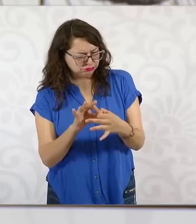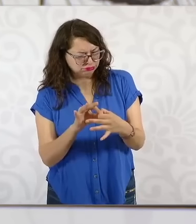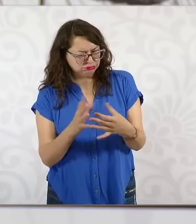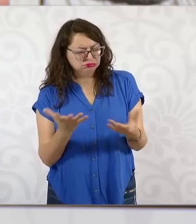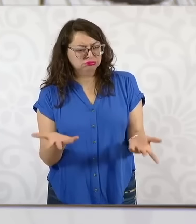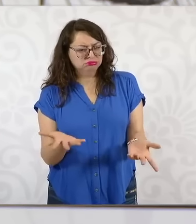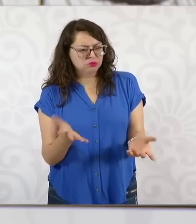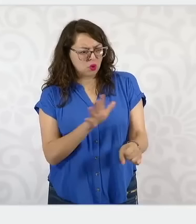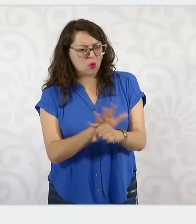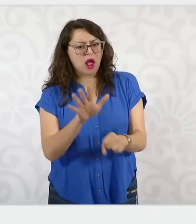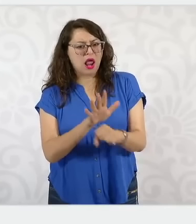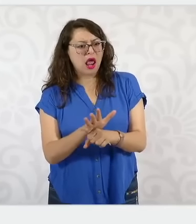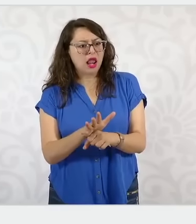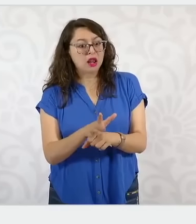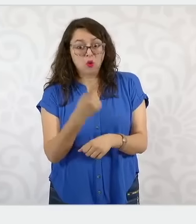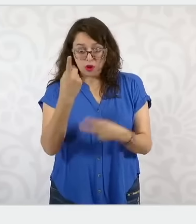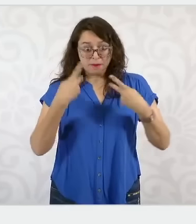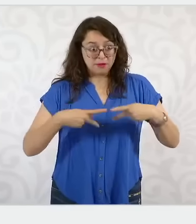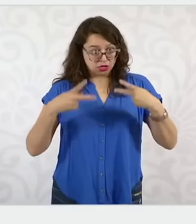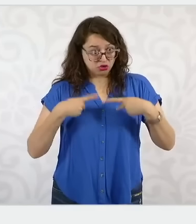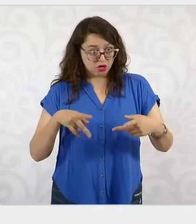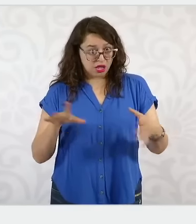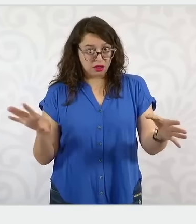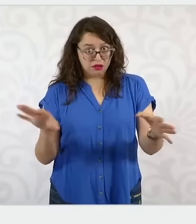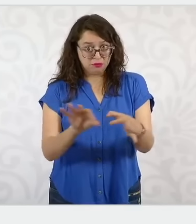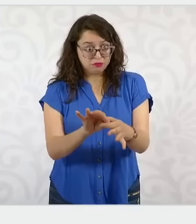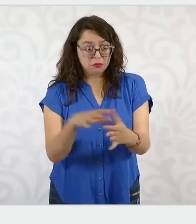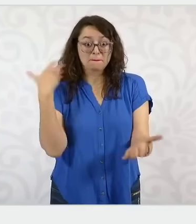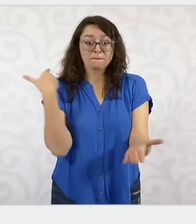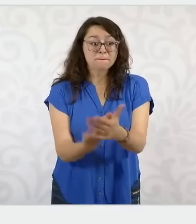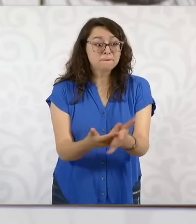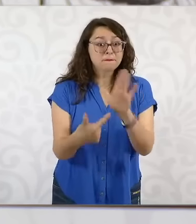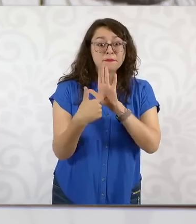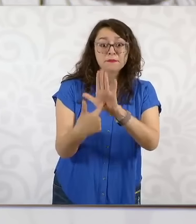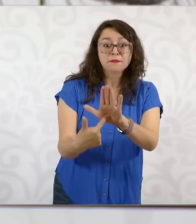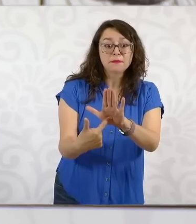alguien que se vinculó, que se ha sancionado, pero el gobierno de México no. El gobierno de